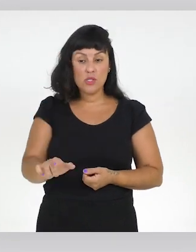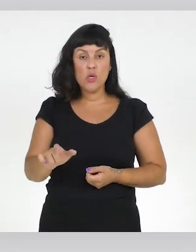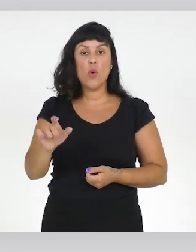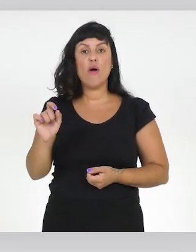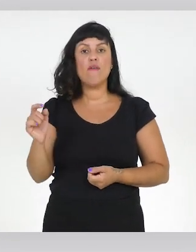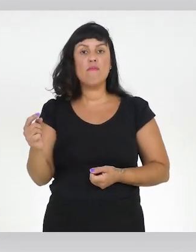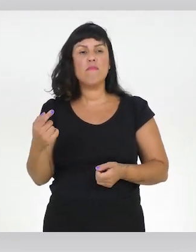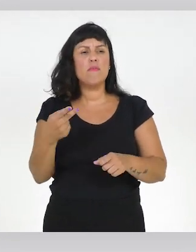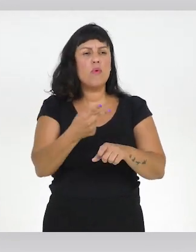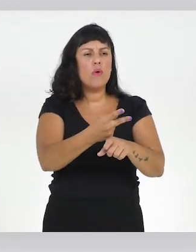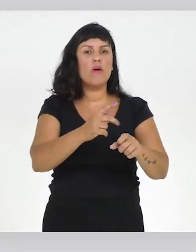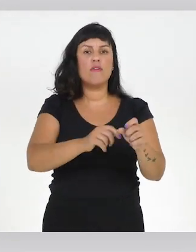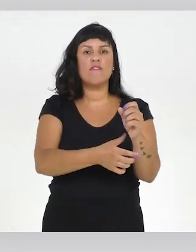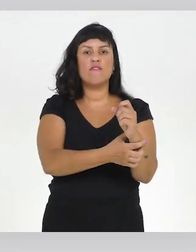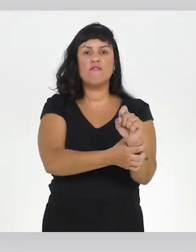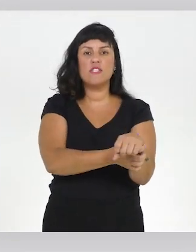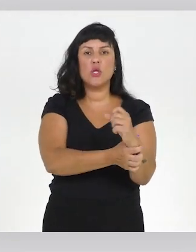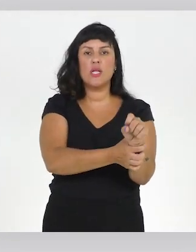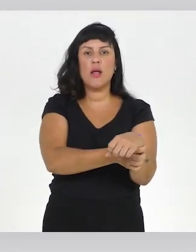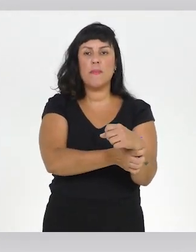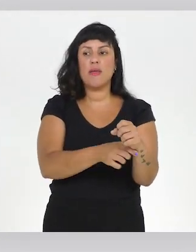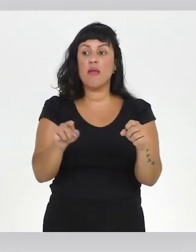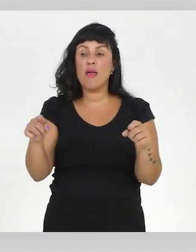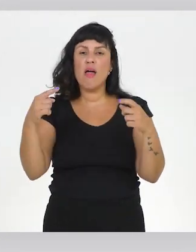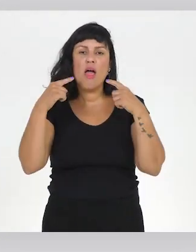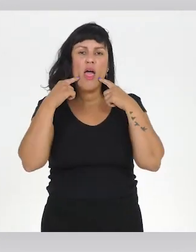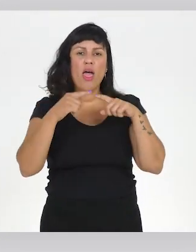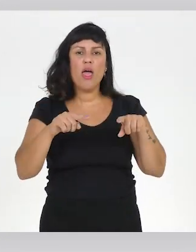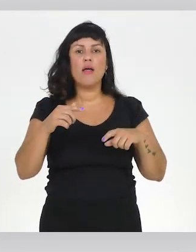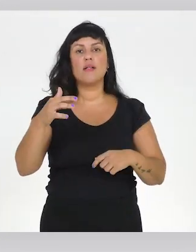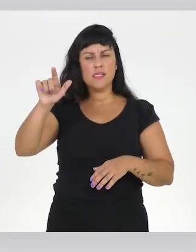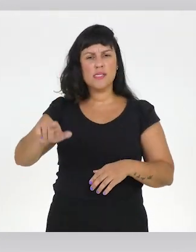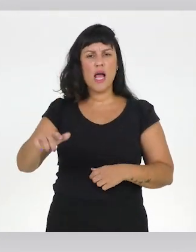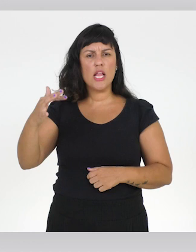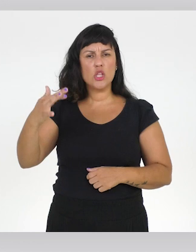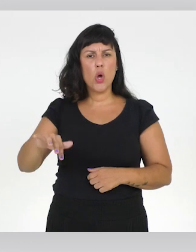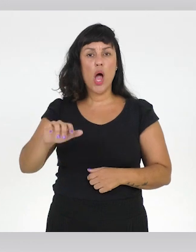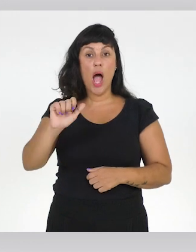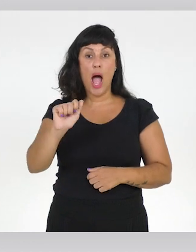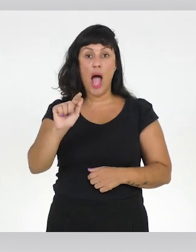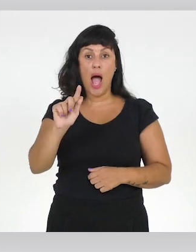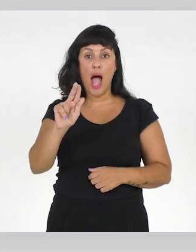com queixa de dor, seja ela aguda ou crônica esse é o principal sintoma